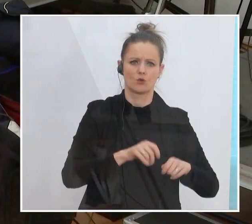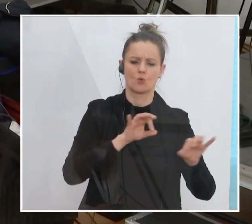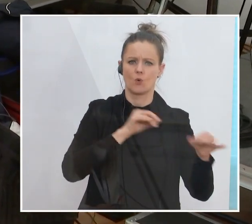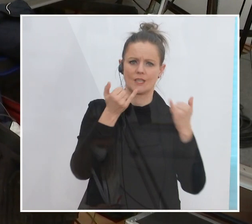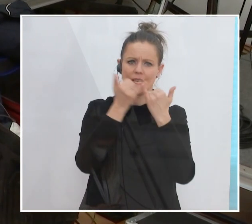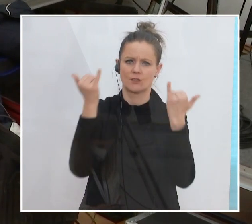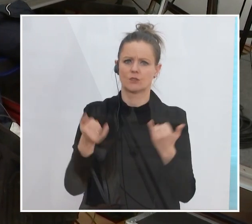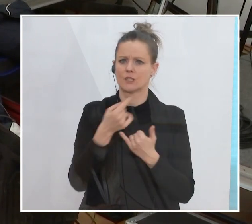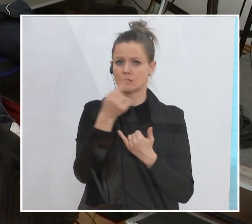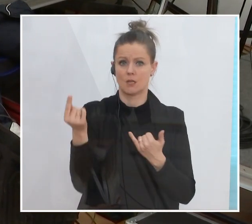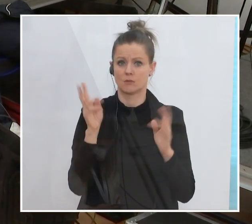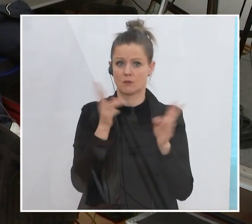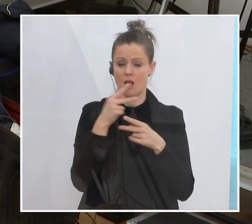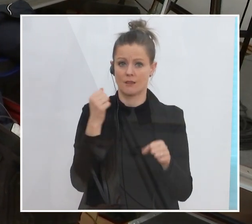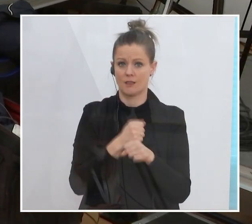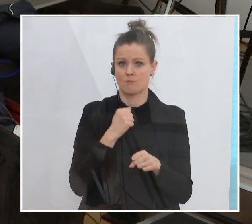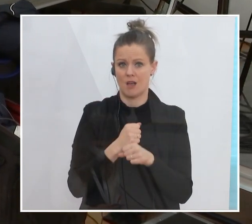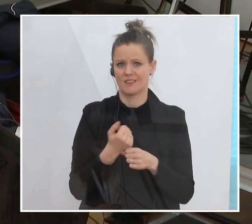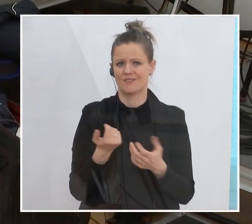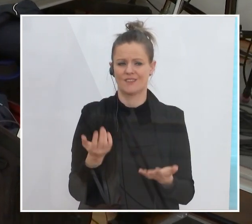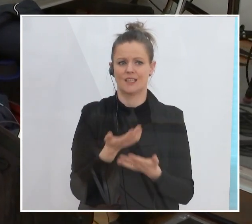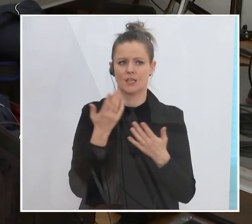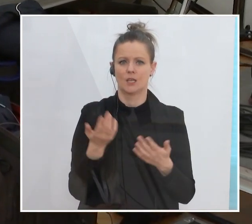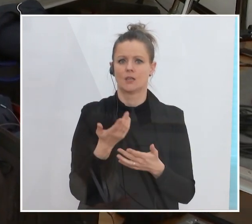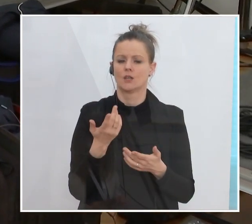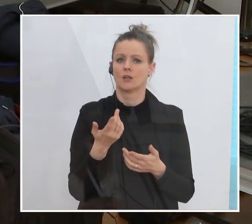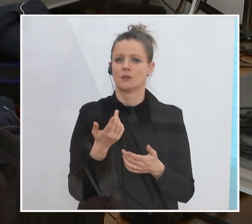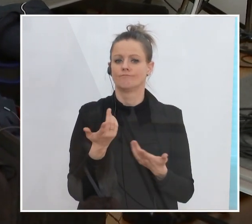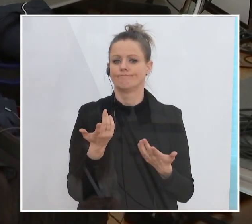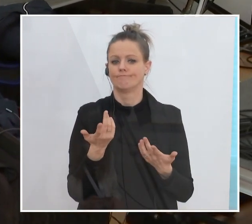die das nicht machen können? Ist das so ein bisschen ein Fingerzeig, dass es noch viele